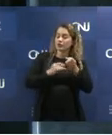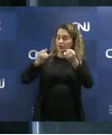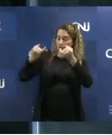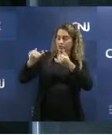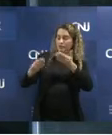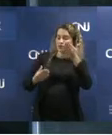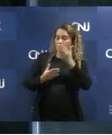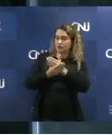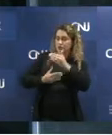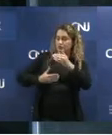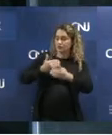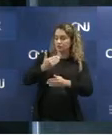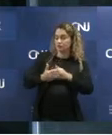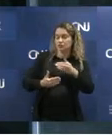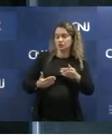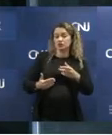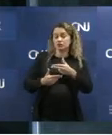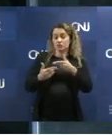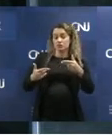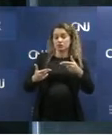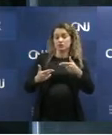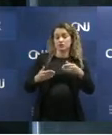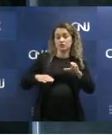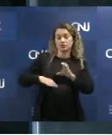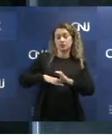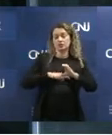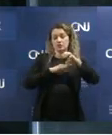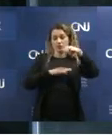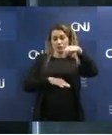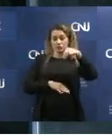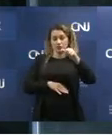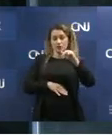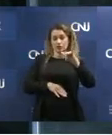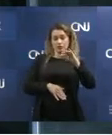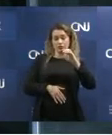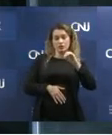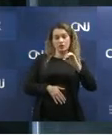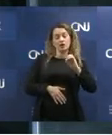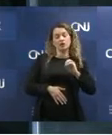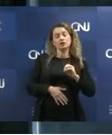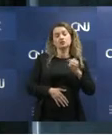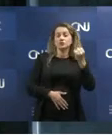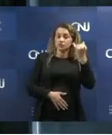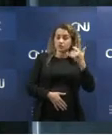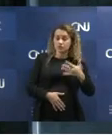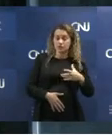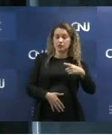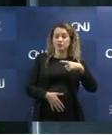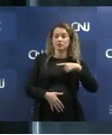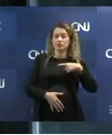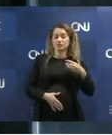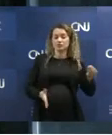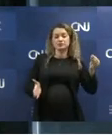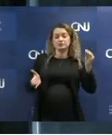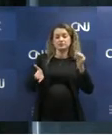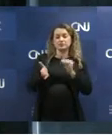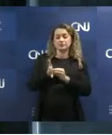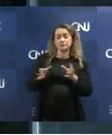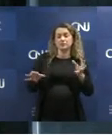ao que o conselheiro Márcio explanou Temos um fato concreto, uma morosidade processual e daí deve-se